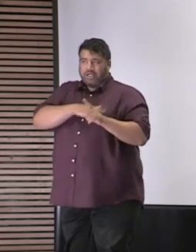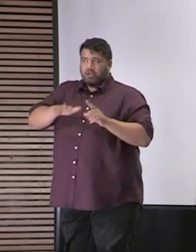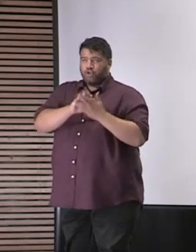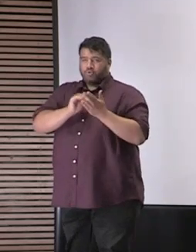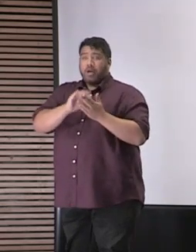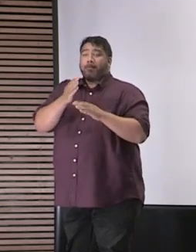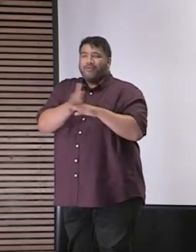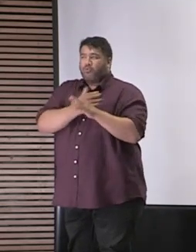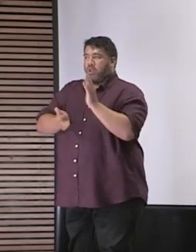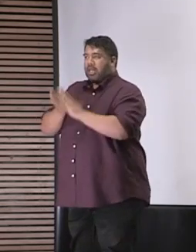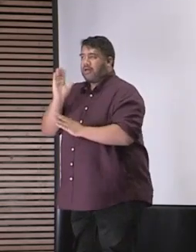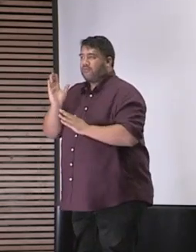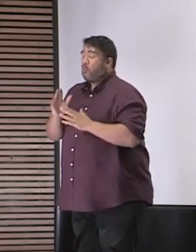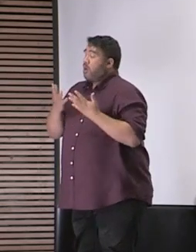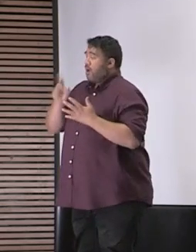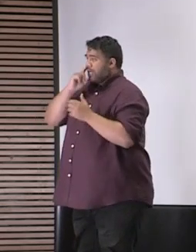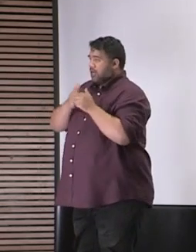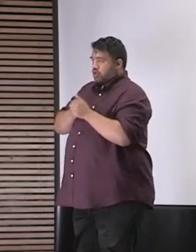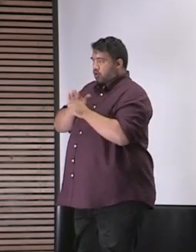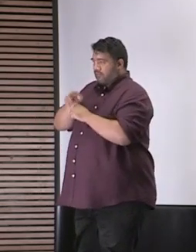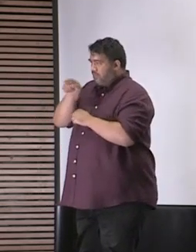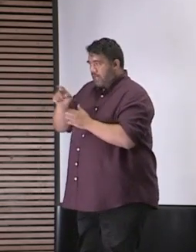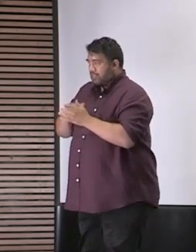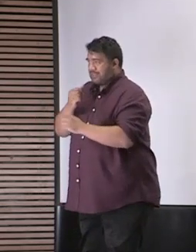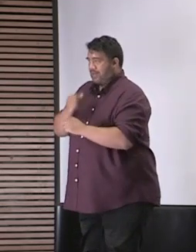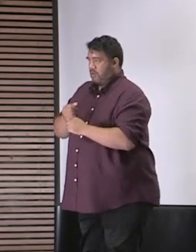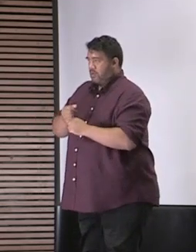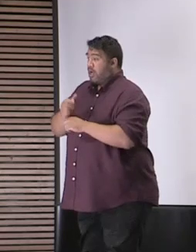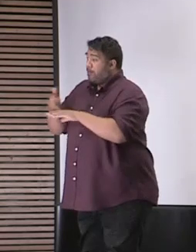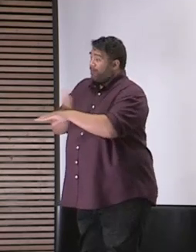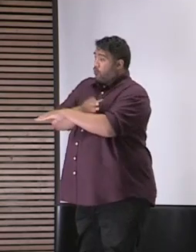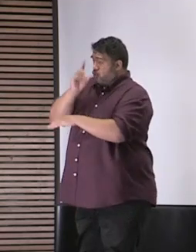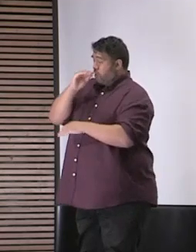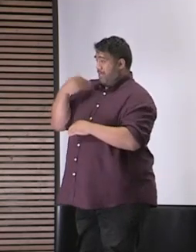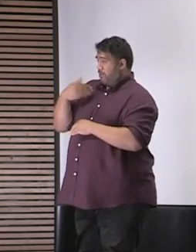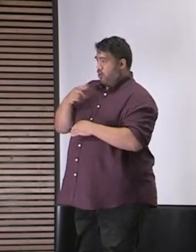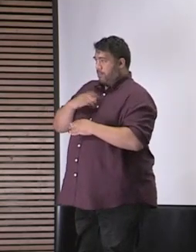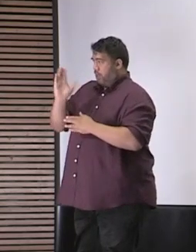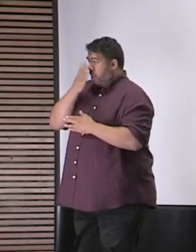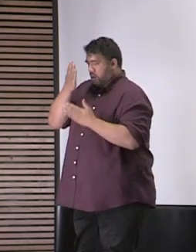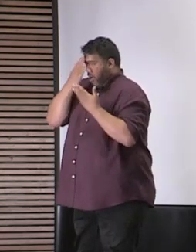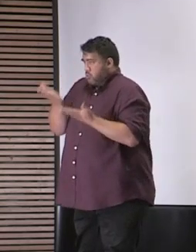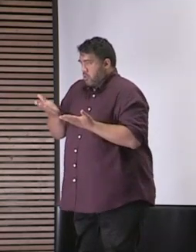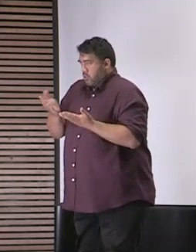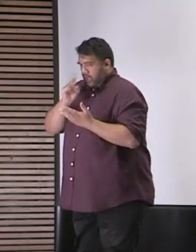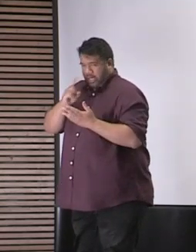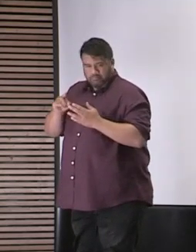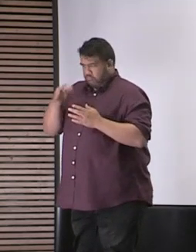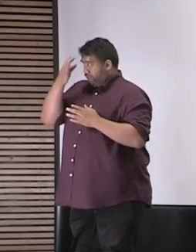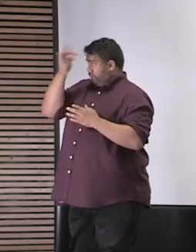virus en Auckland. ¿Se ha realizado el seguimiento del